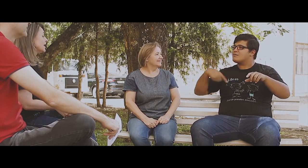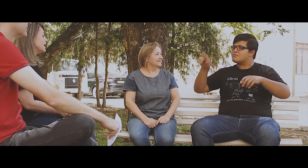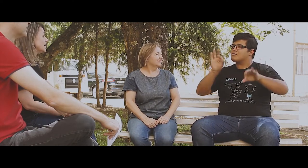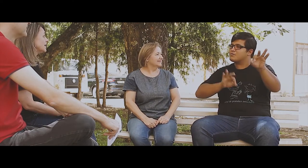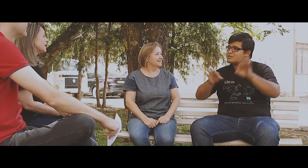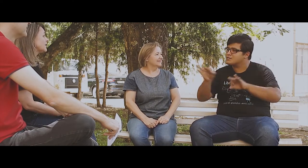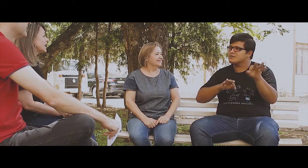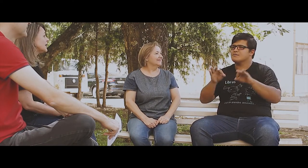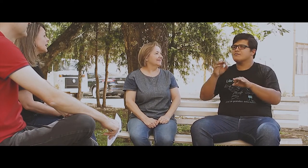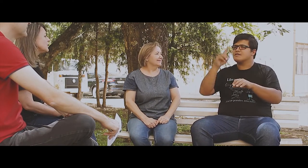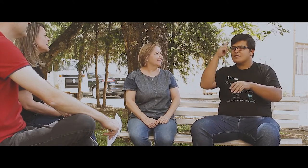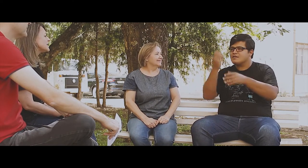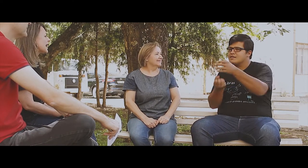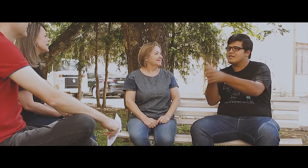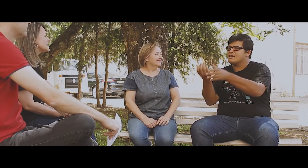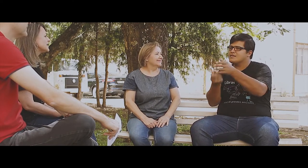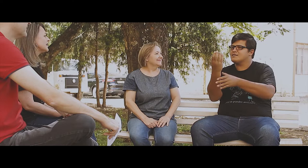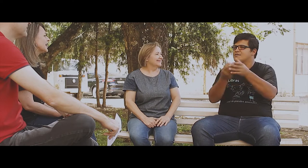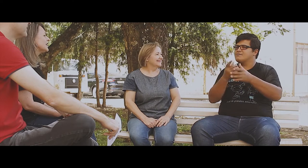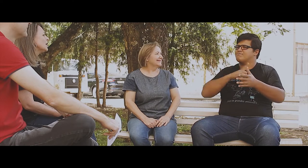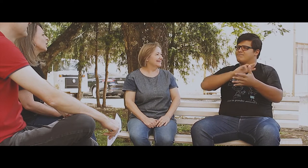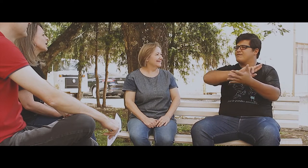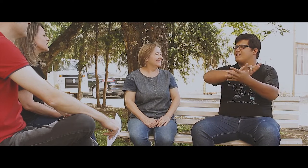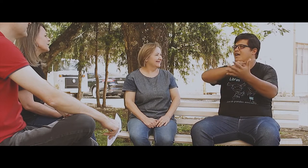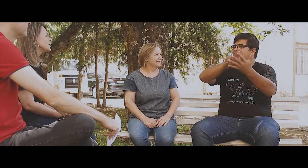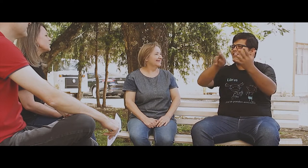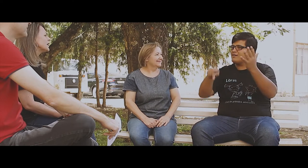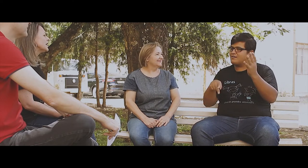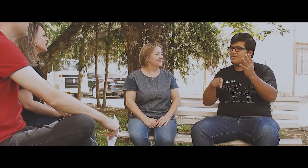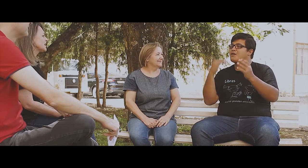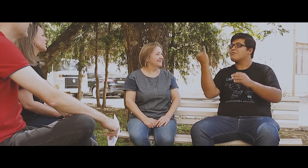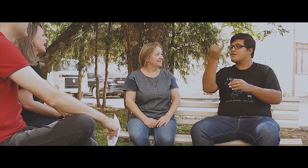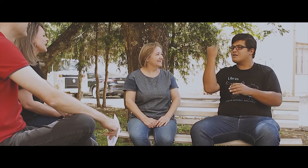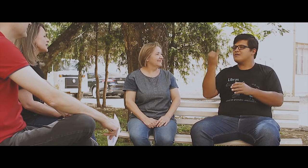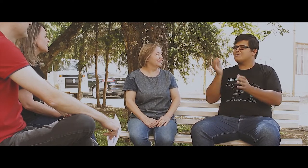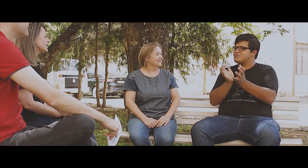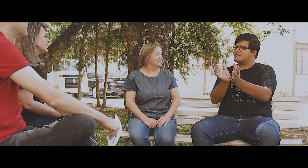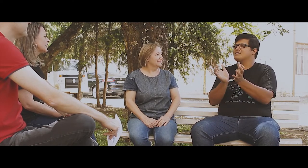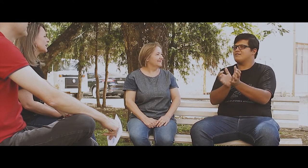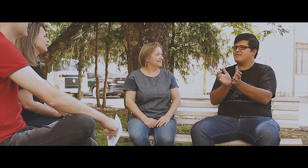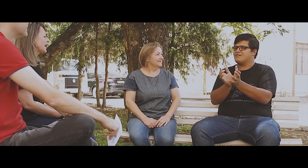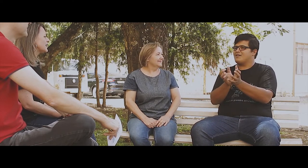e na verdade a Língua de Sinais né... organizamos bancas, várias... várias